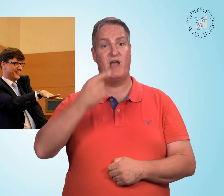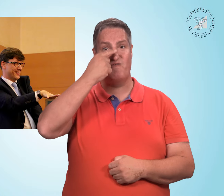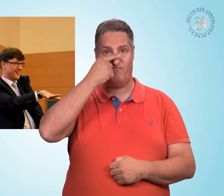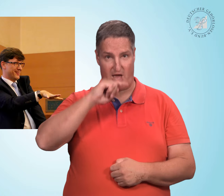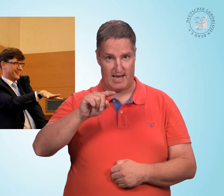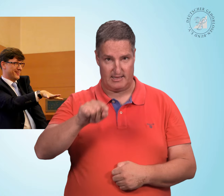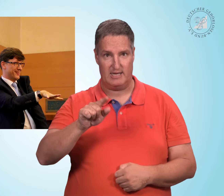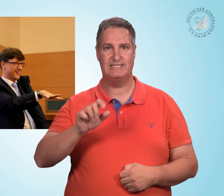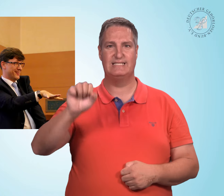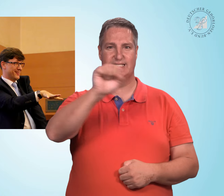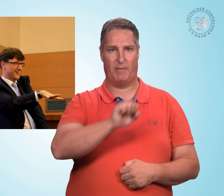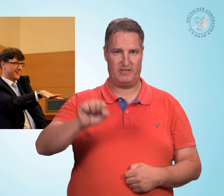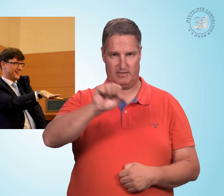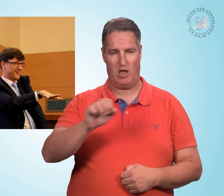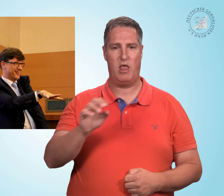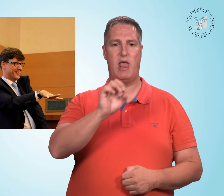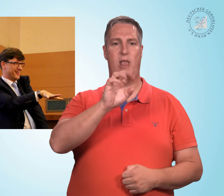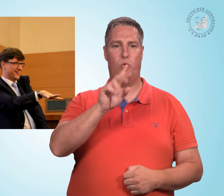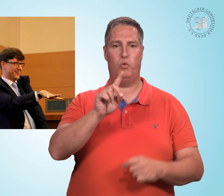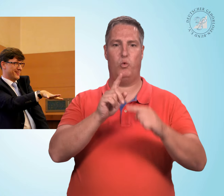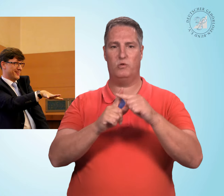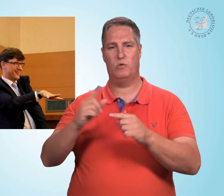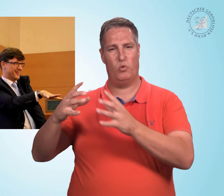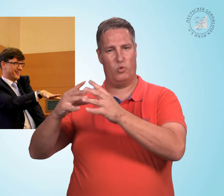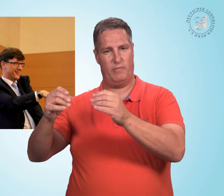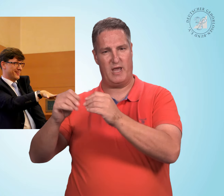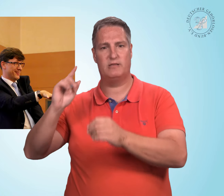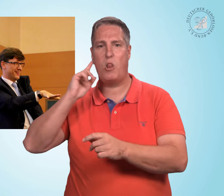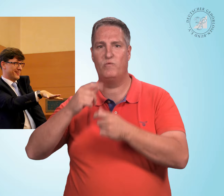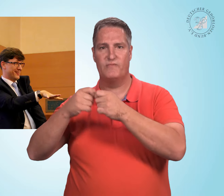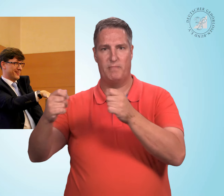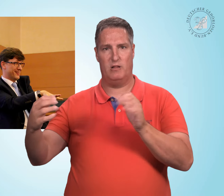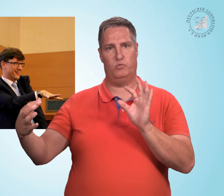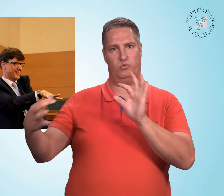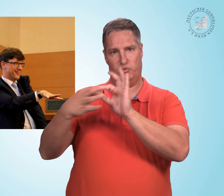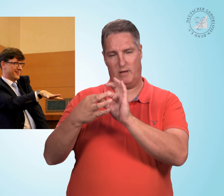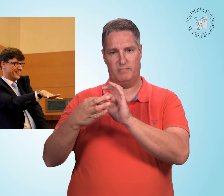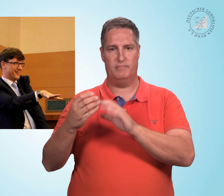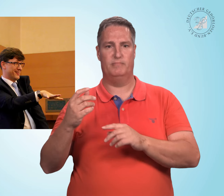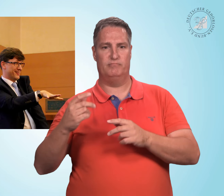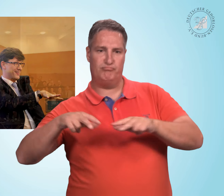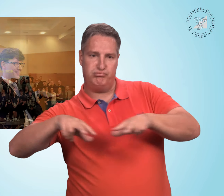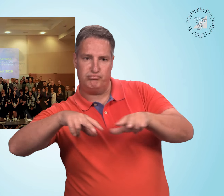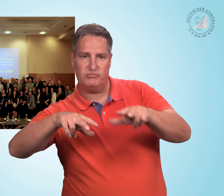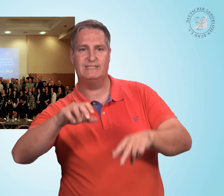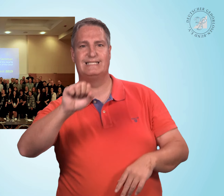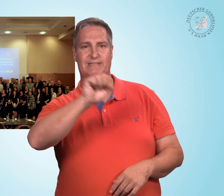Am Freitag, 17.05.2019 hat die EUD gemeinsam mit dem rumänischen Gehörlosenverband ein Seminar